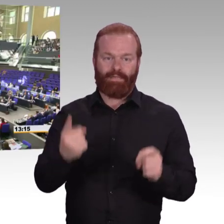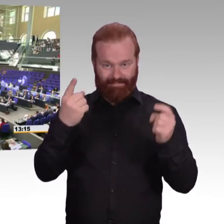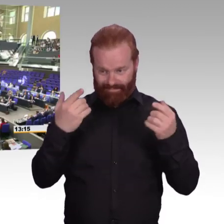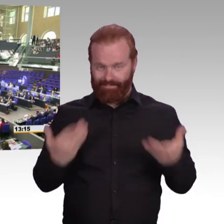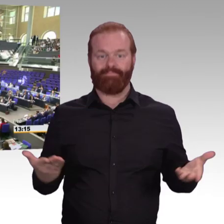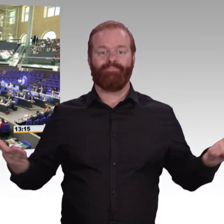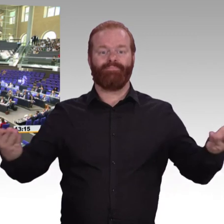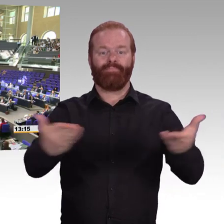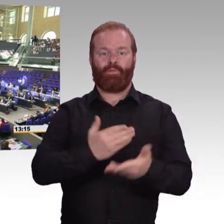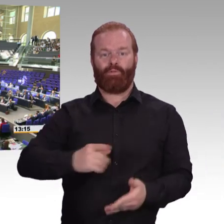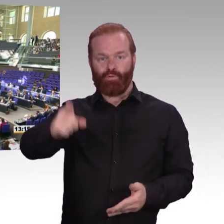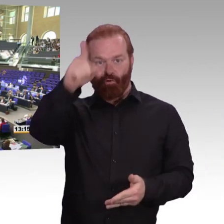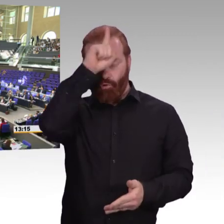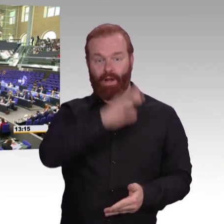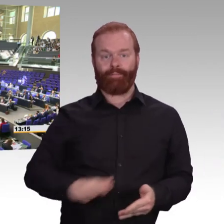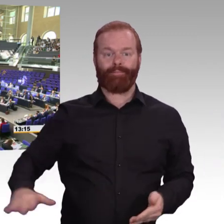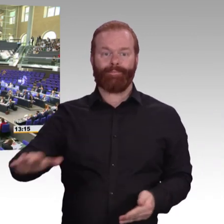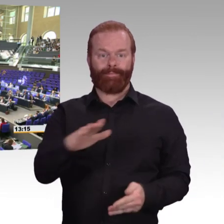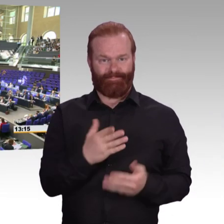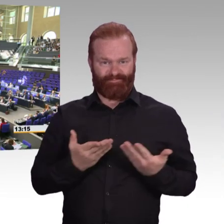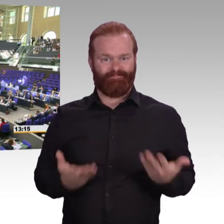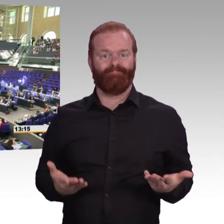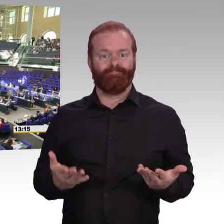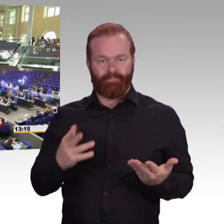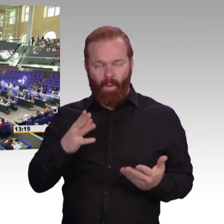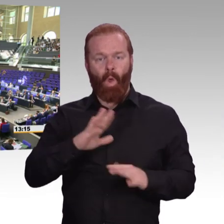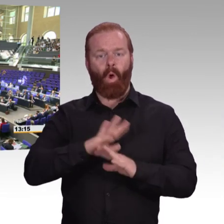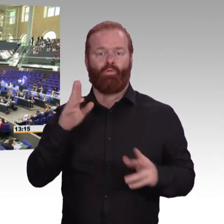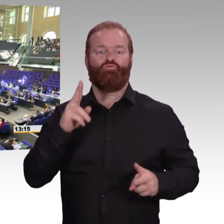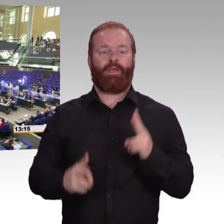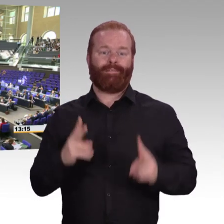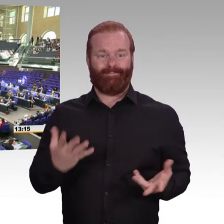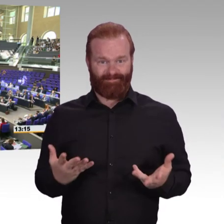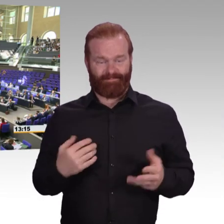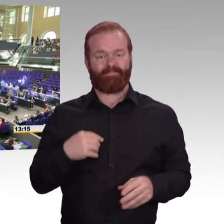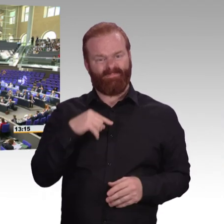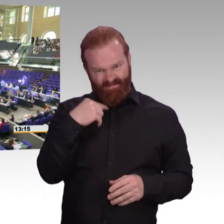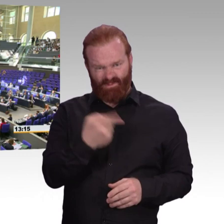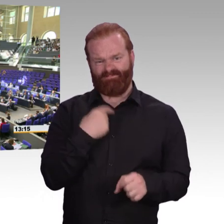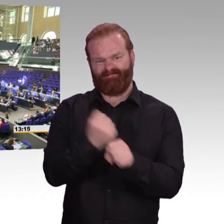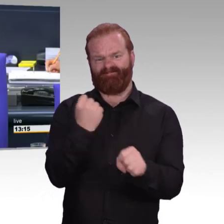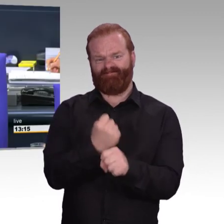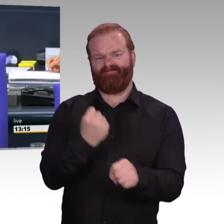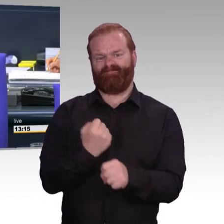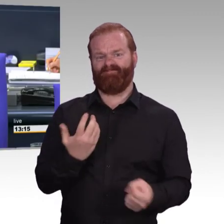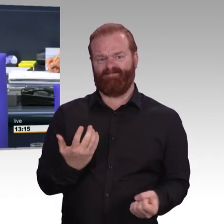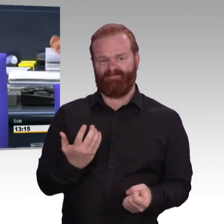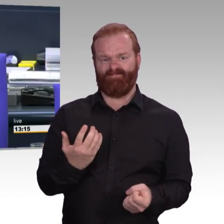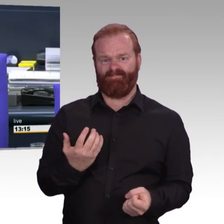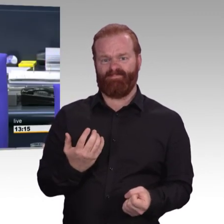(Beifall) (Präsidium) Das Wort hat die Abgeordnete